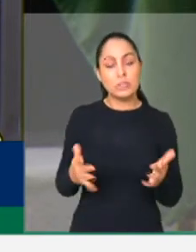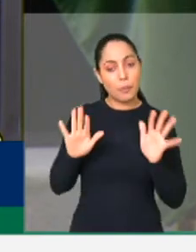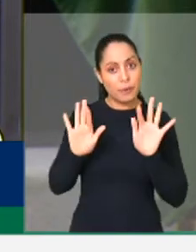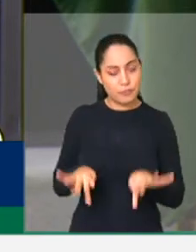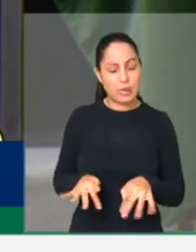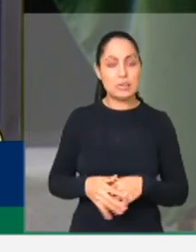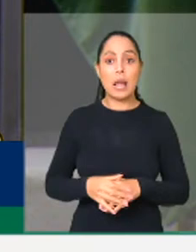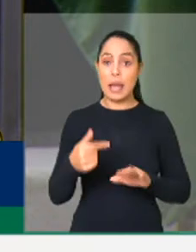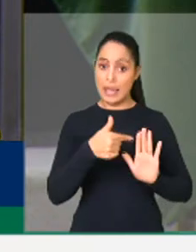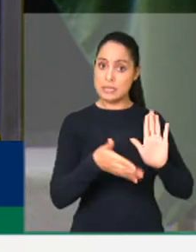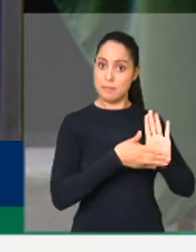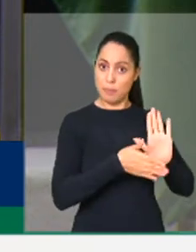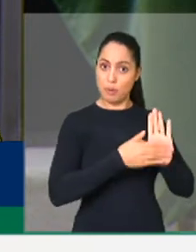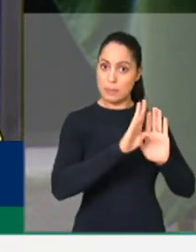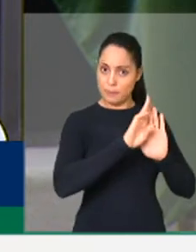ORÇAMENTÁRIOS E FINANCEIROS